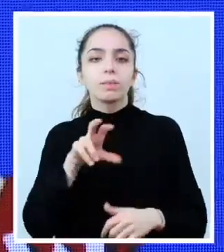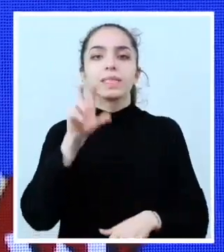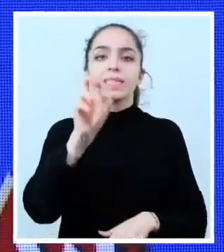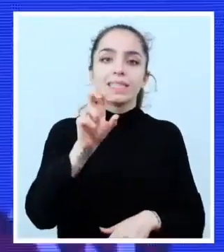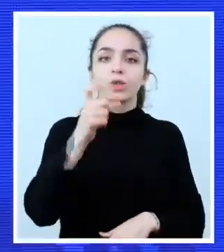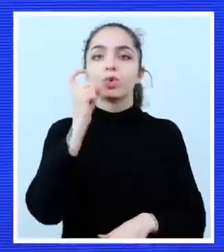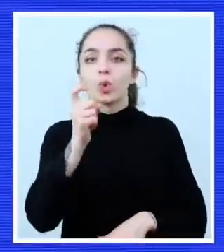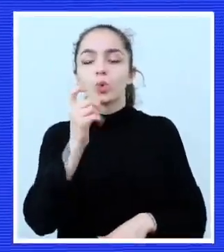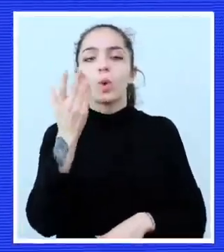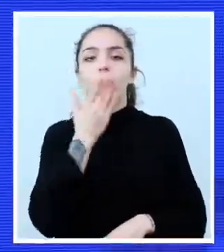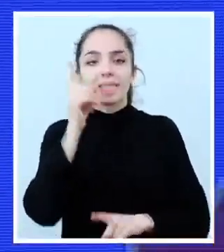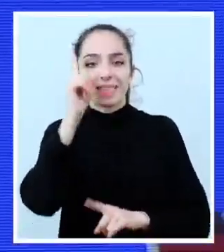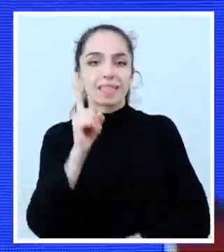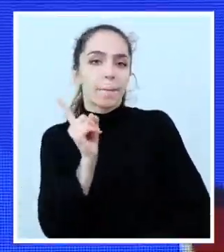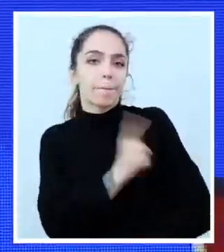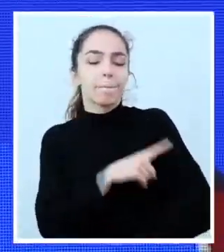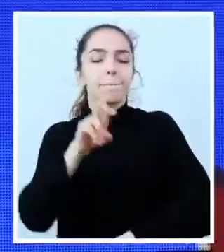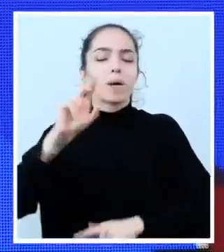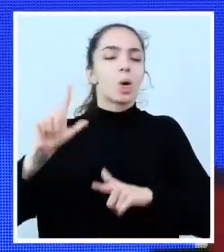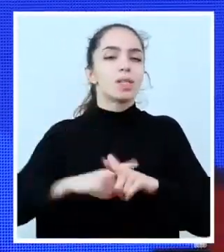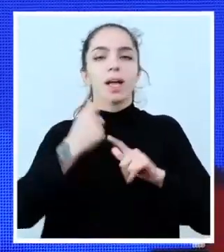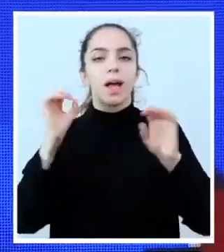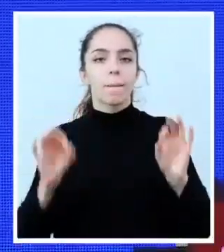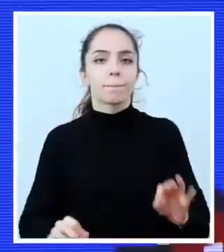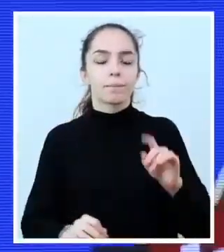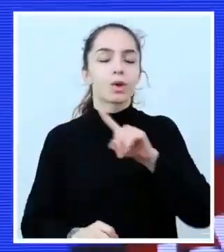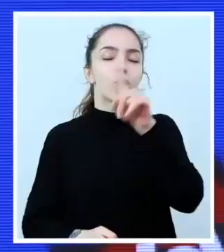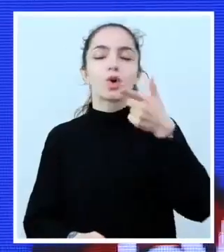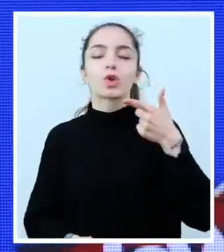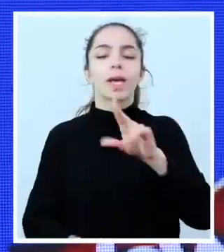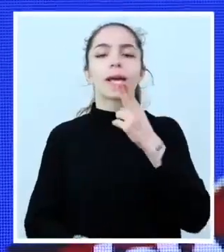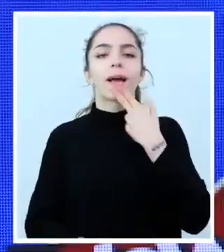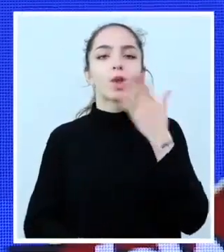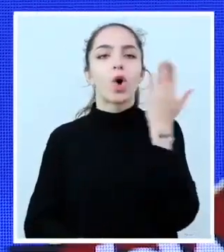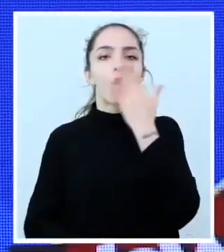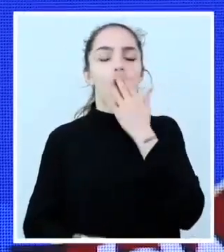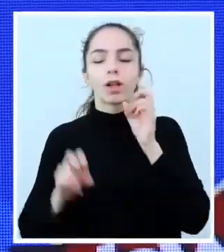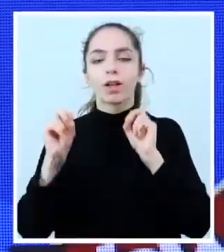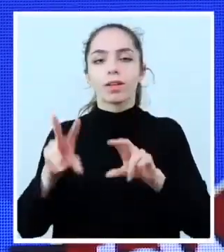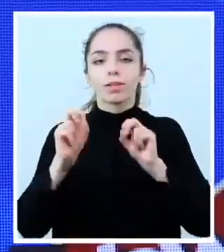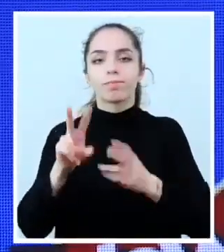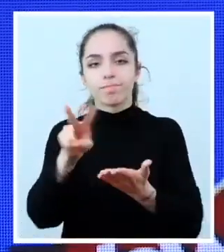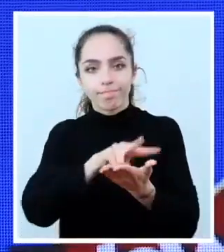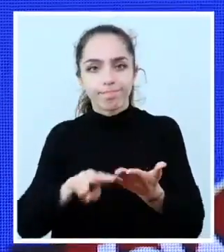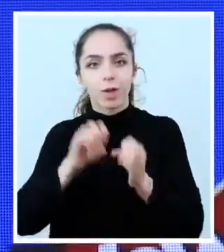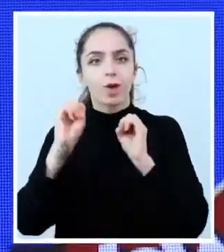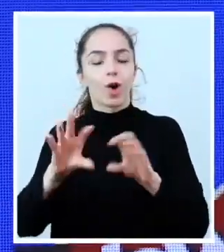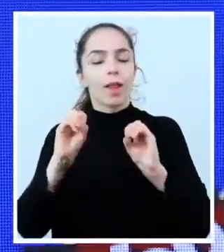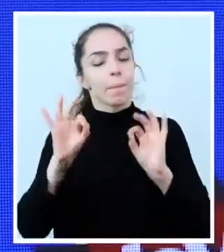ben aslında sekiz dokuz yaşlarında ilk projemi gerçekleştirdim. Köydeki kadınlara okuma yazma öğreterek başladım.